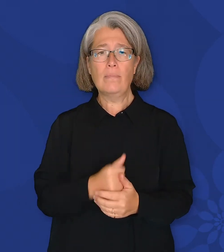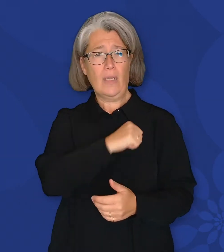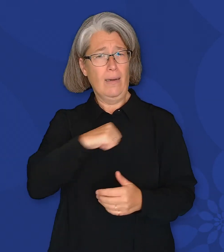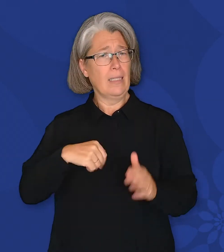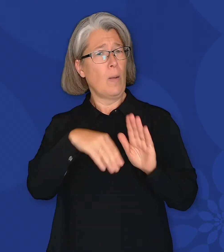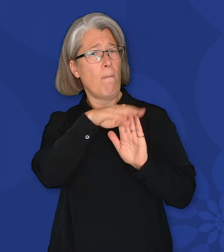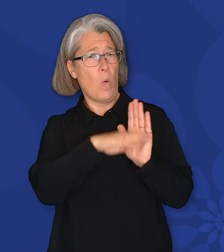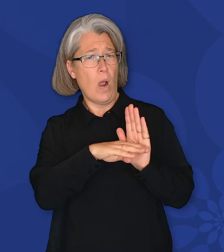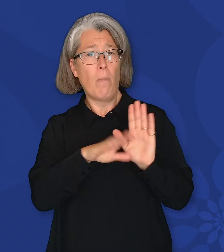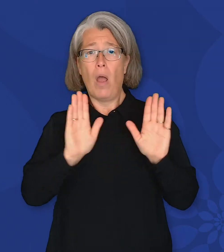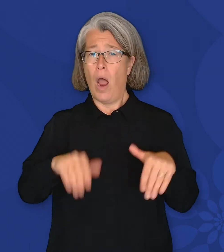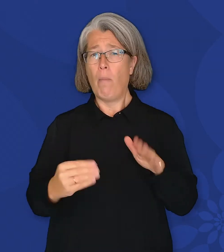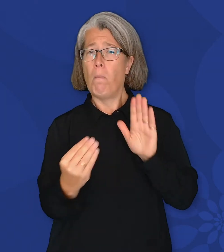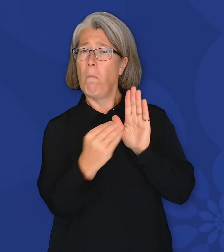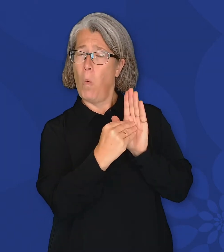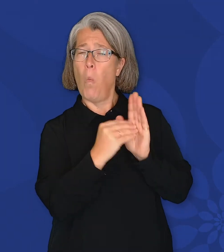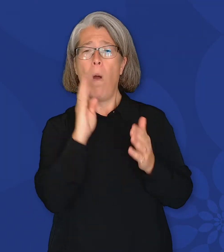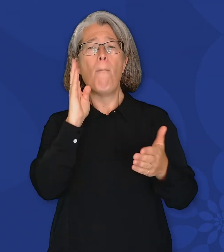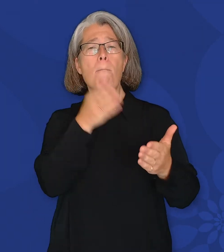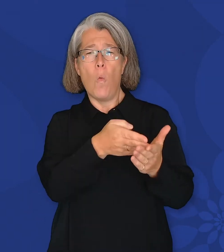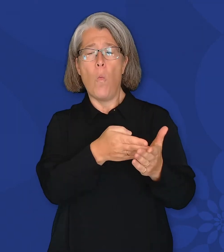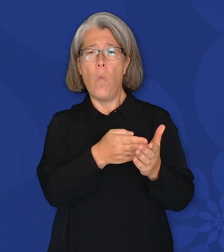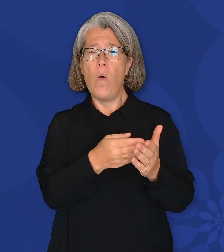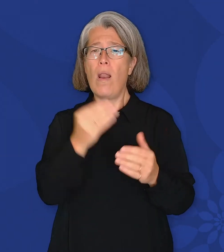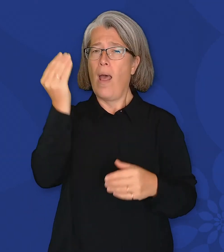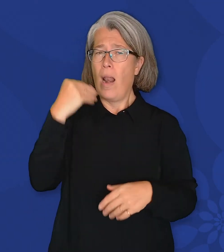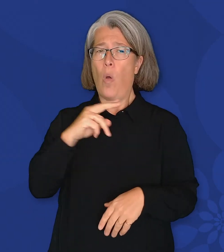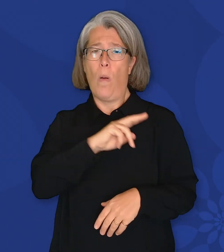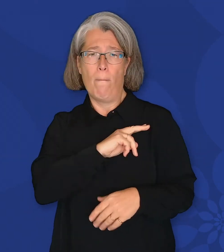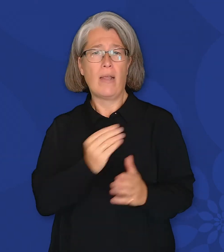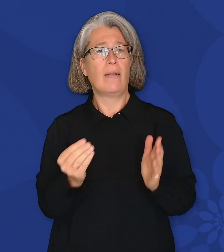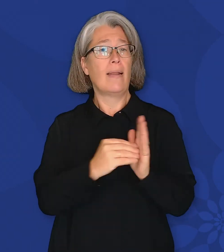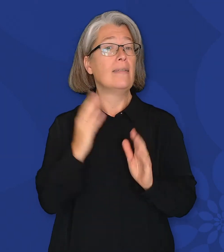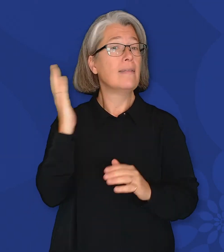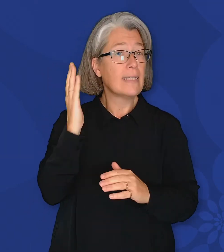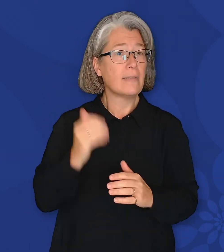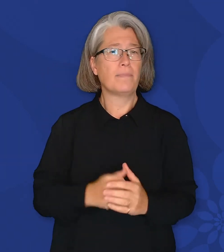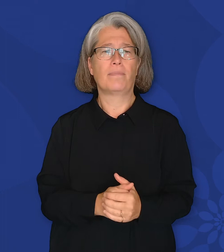En utvidgning av läroplikten har skrivits in i regeringsprogrammet.